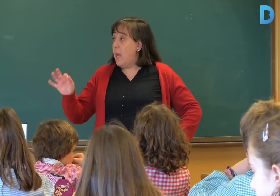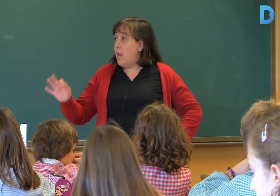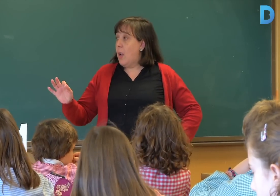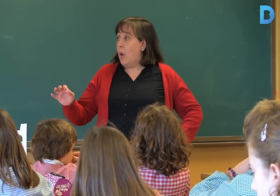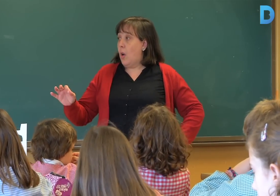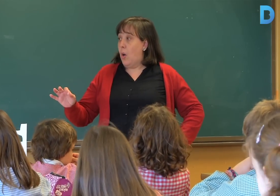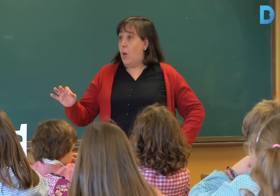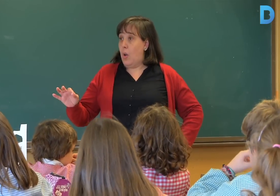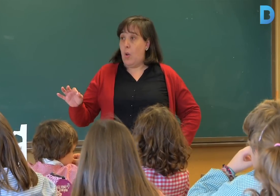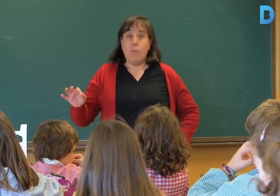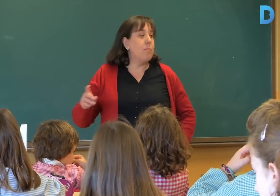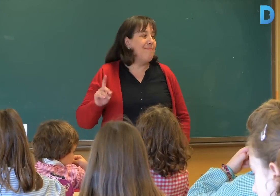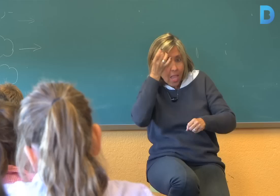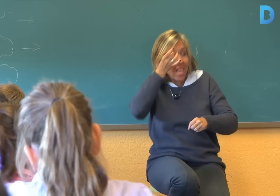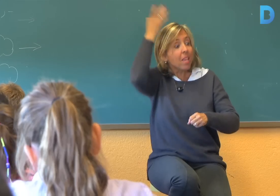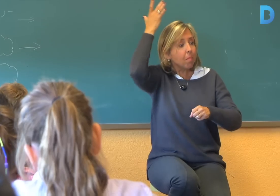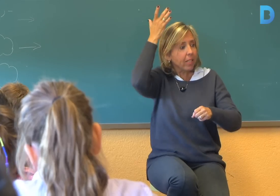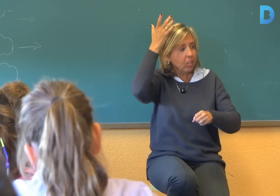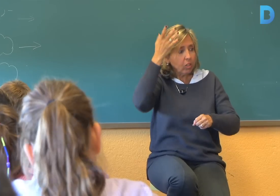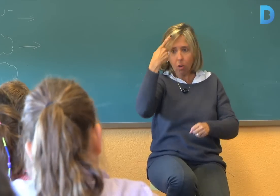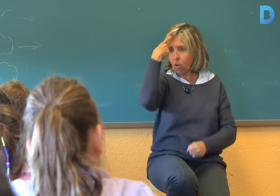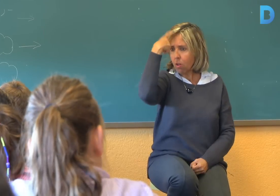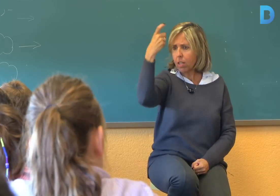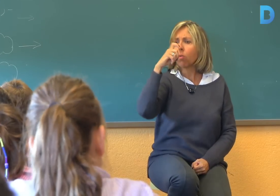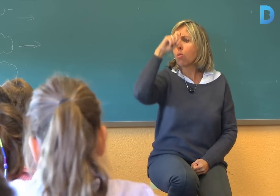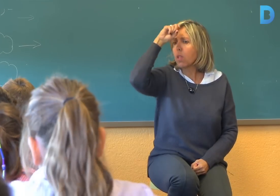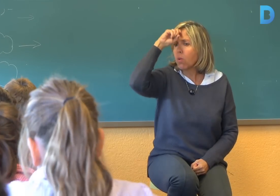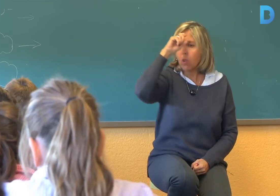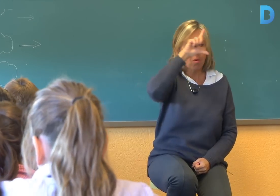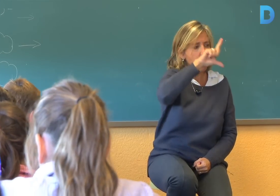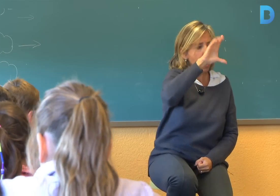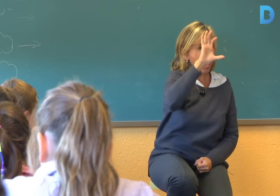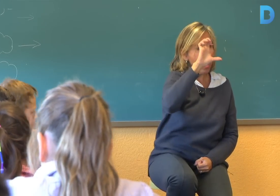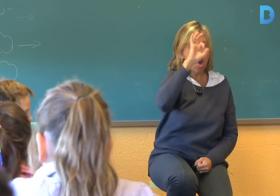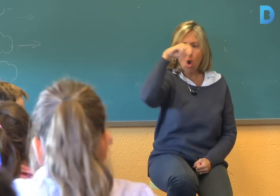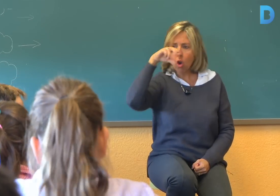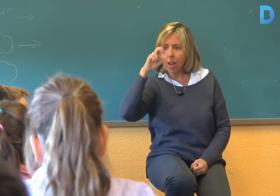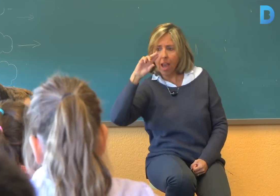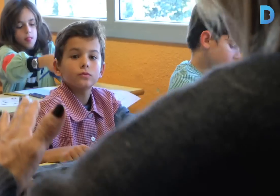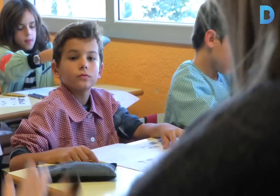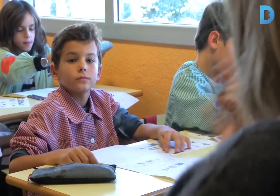la maestra que se dirige a los oyentes y una logopeda del centro de recursos para deficientes auditivos de Cataluña,